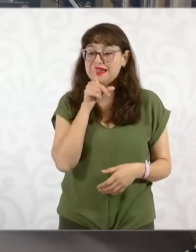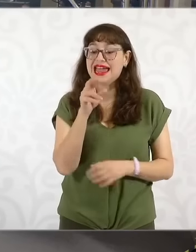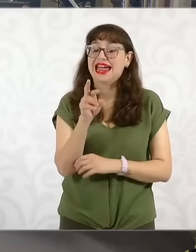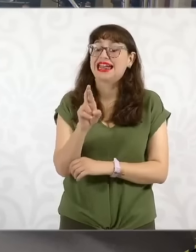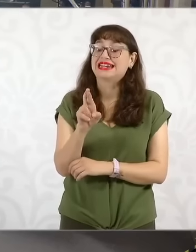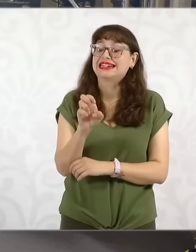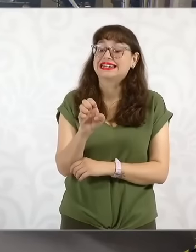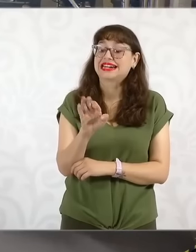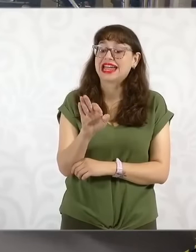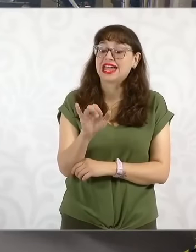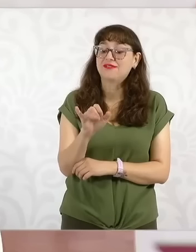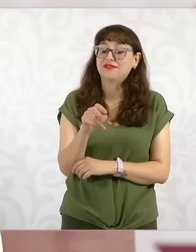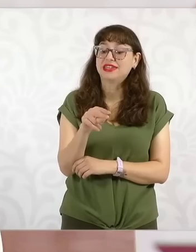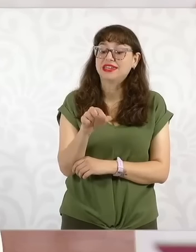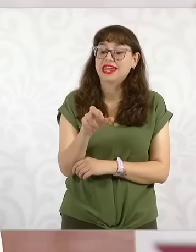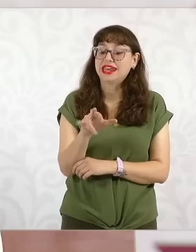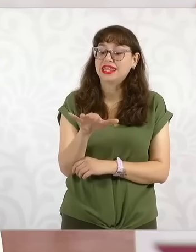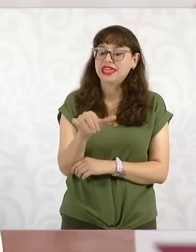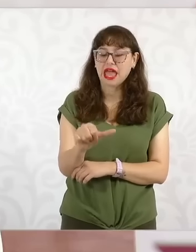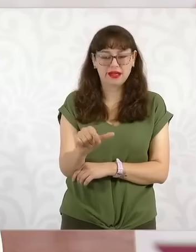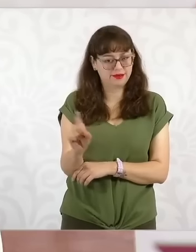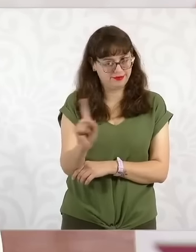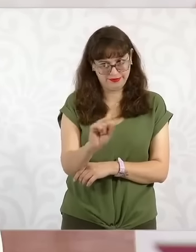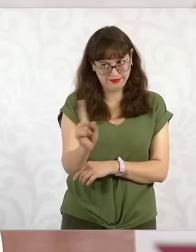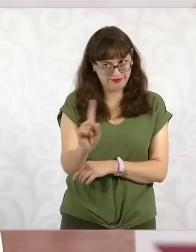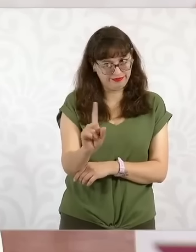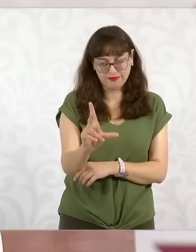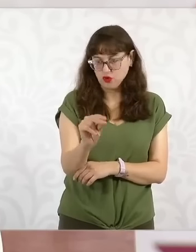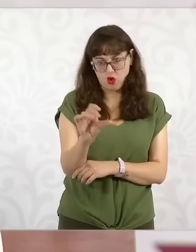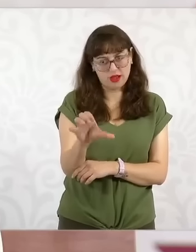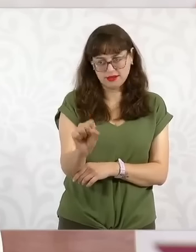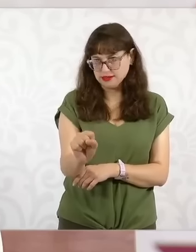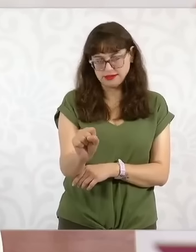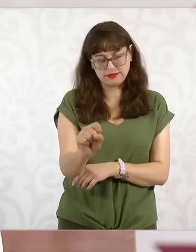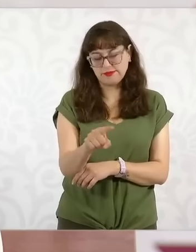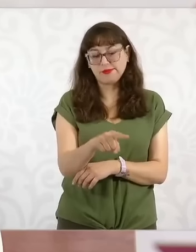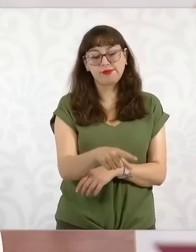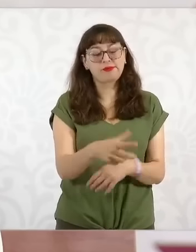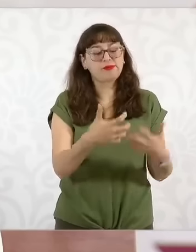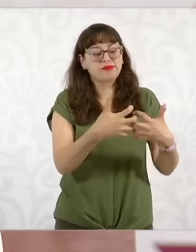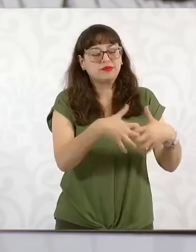que llevaba procesos bastante complejos. Eso es lo primero. Es un centro de procesamiento ahí